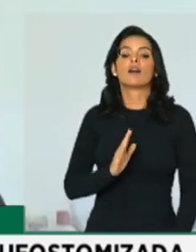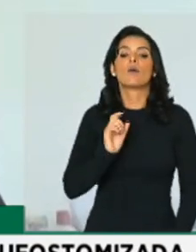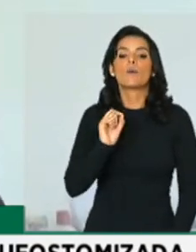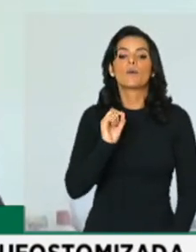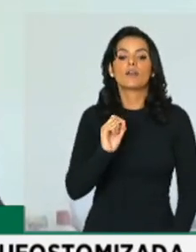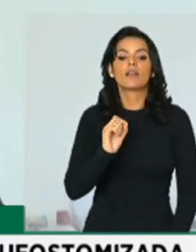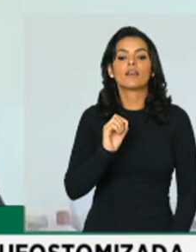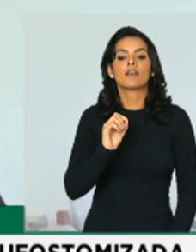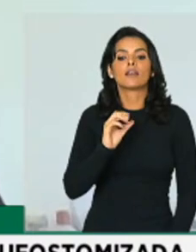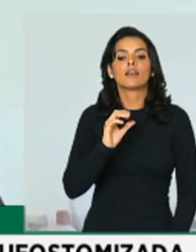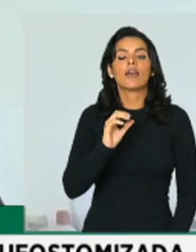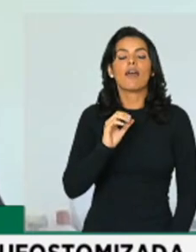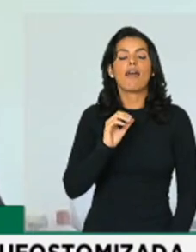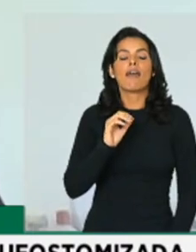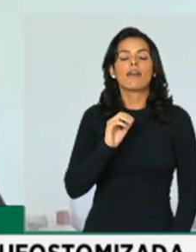MEU PESAR A TODA FAMÍLIA DA COMUNIDADE INDÍGENA E A